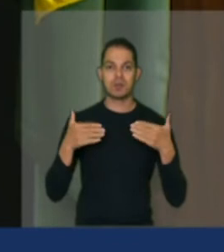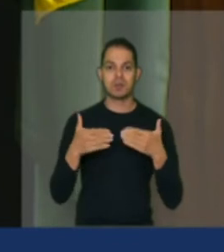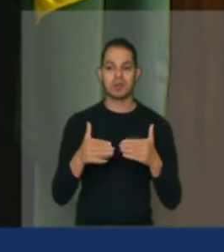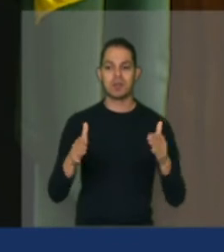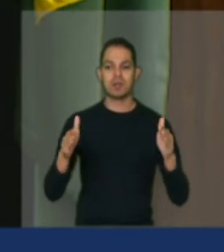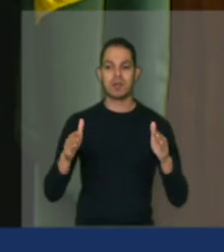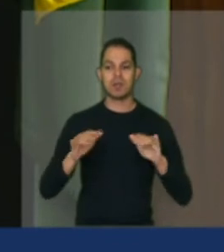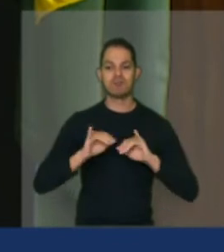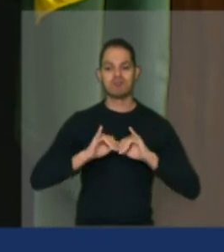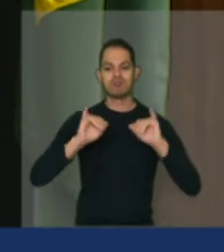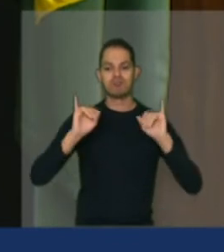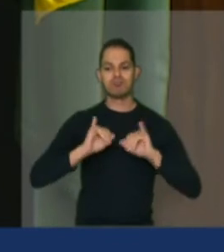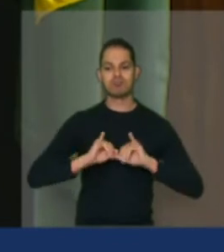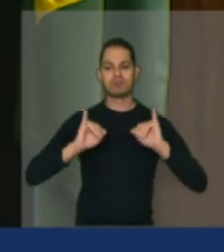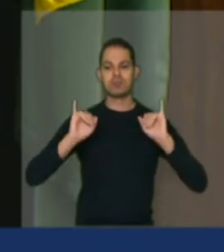QUE É BUSCAR A PARIDADE. ENTÃO FOI LANÇADA A CAMPANHA